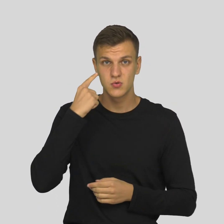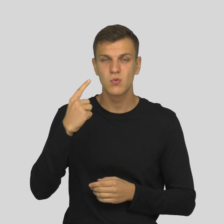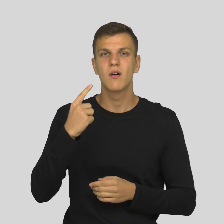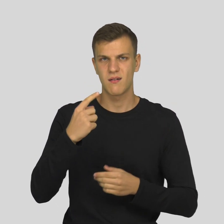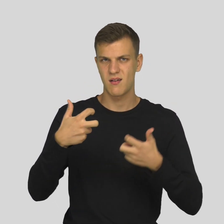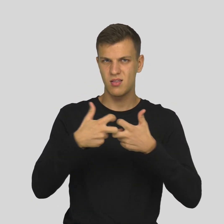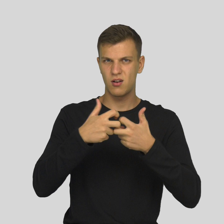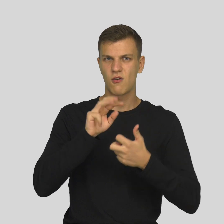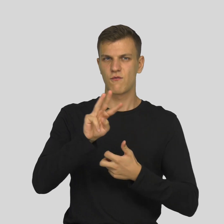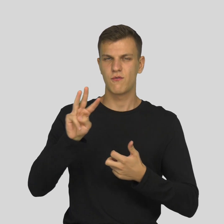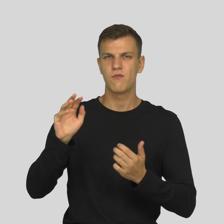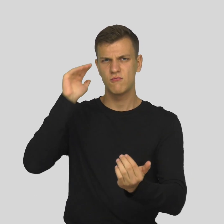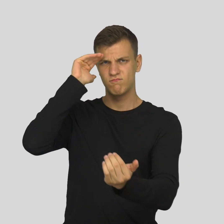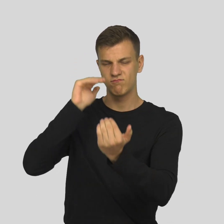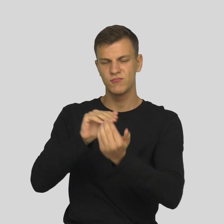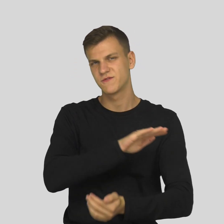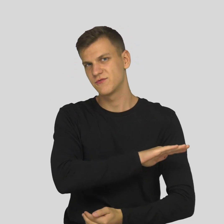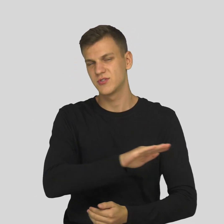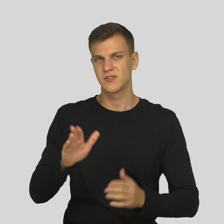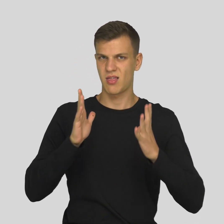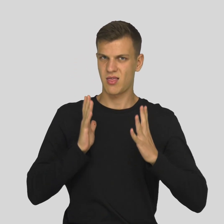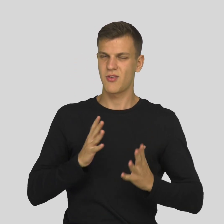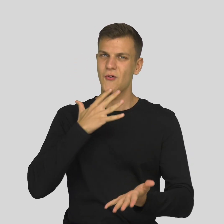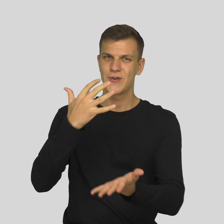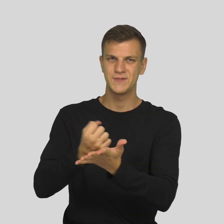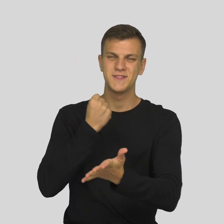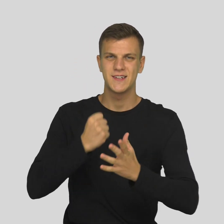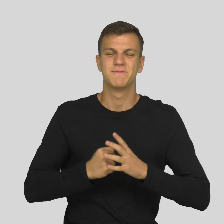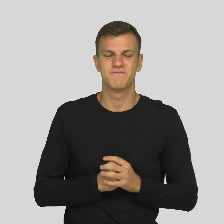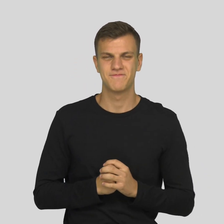że treści internetowe będą bardziej przyjazne dla każdego innego użytkownika”.